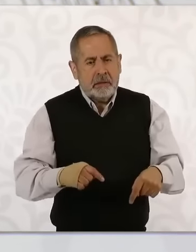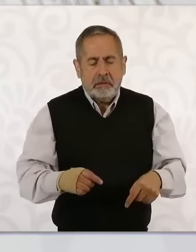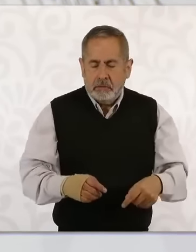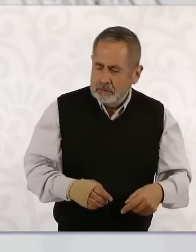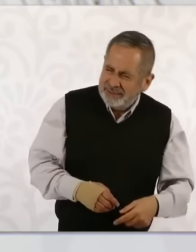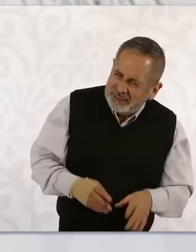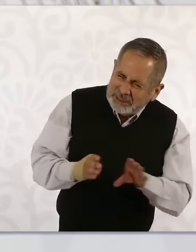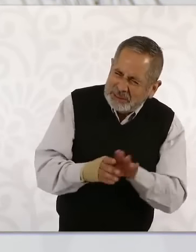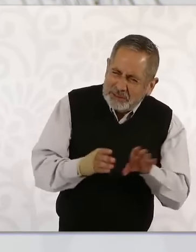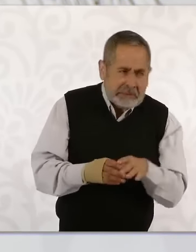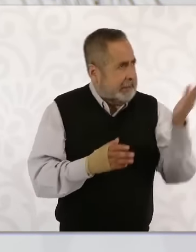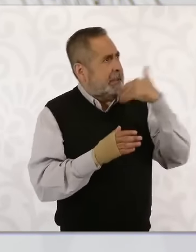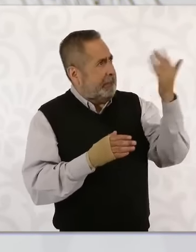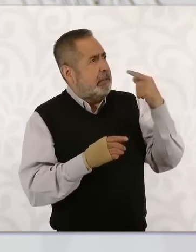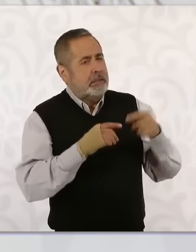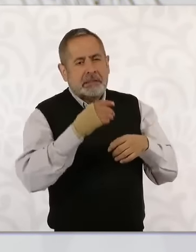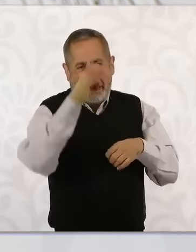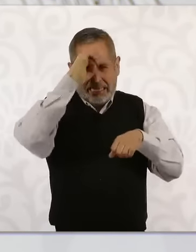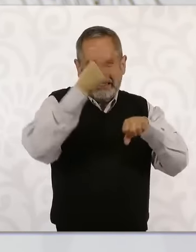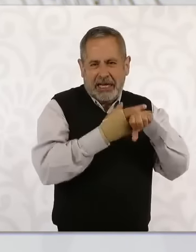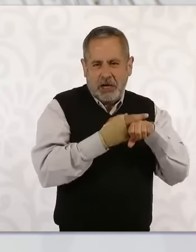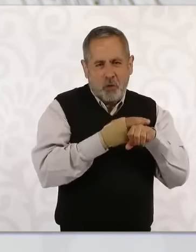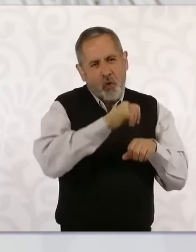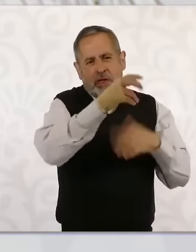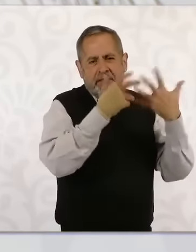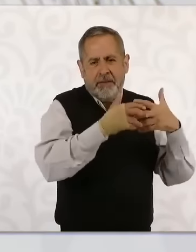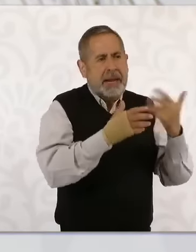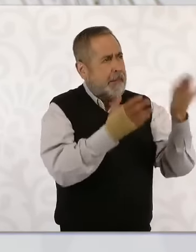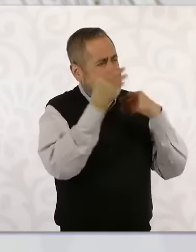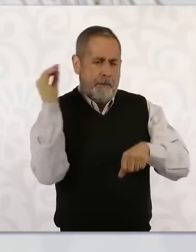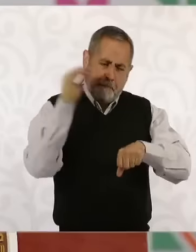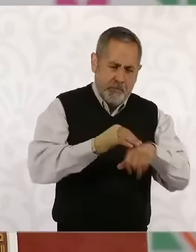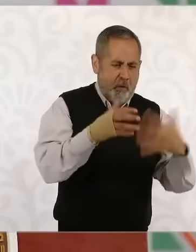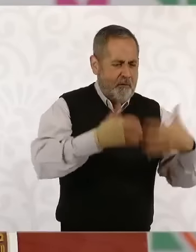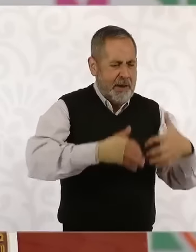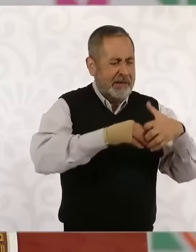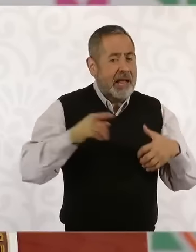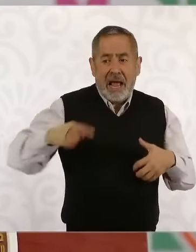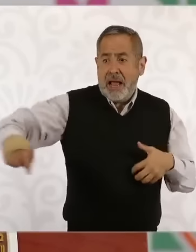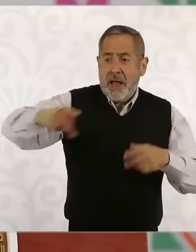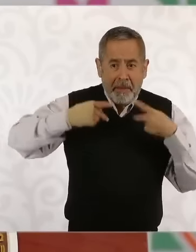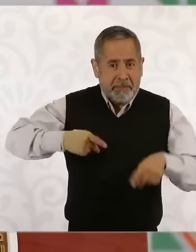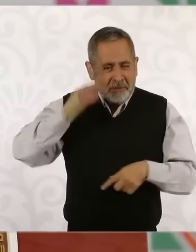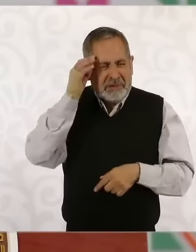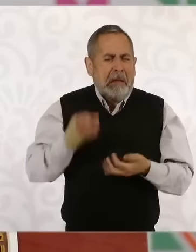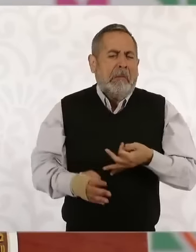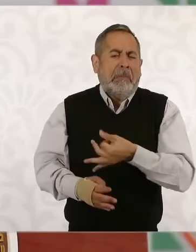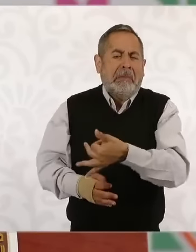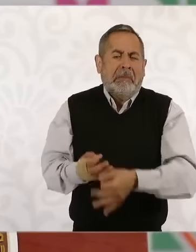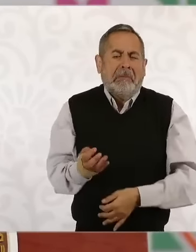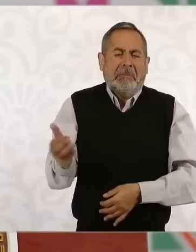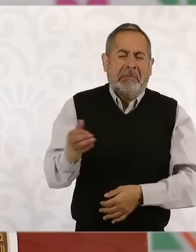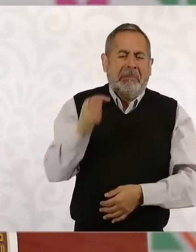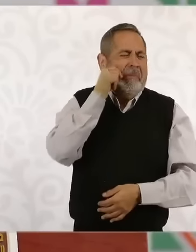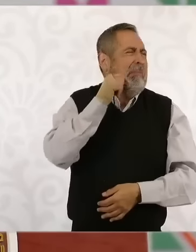Vengan a invertir a México porque aquí las y los mexicanos somos trabajadores. El ex